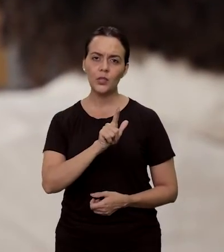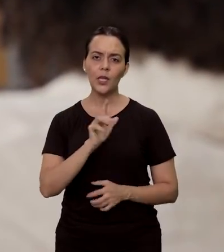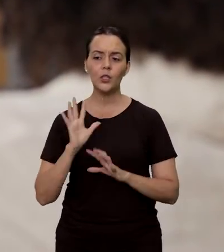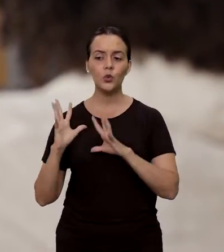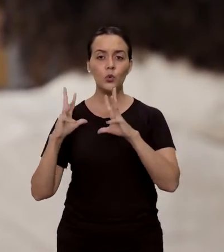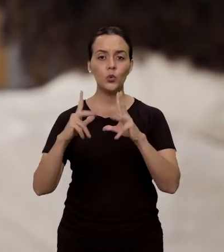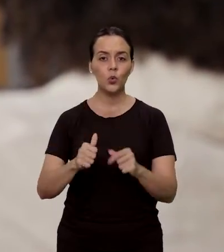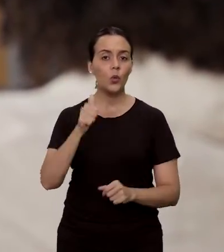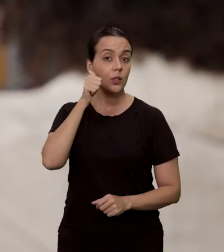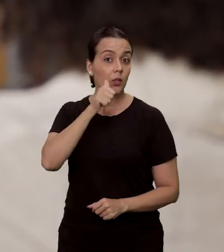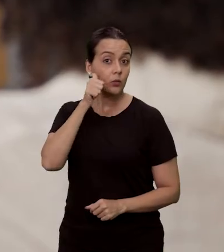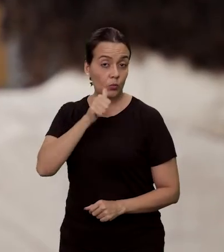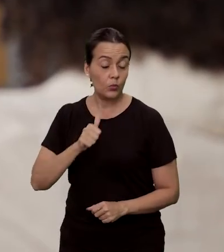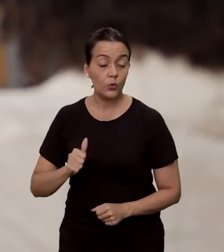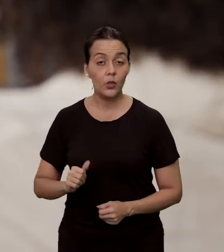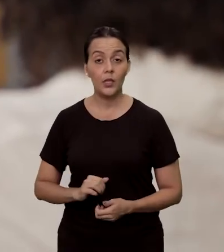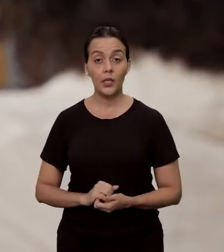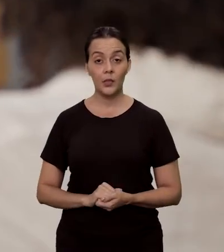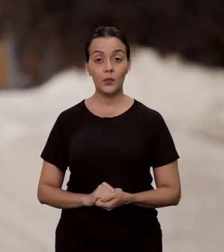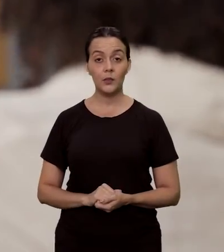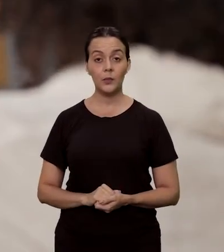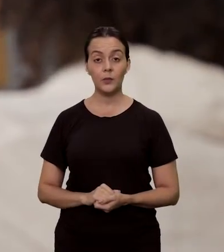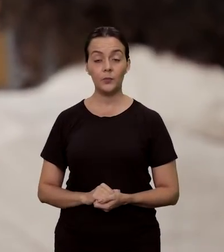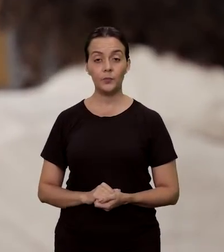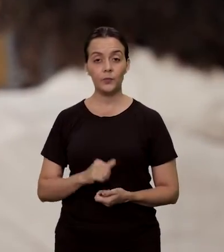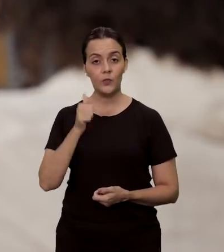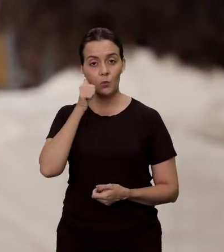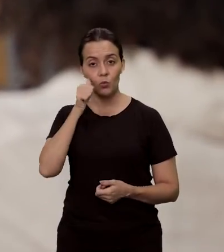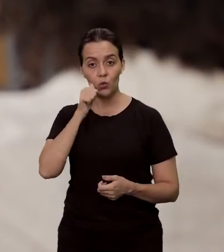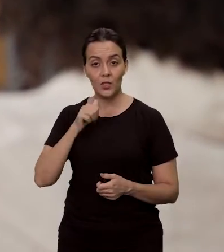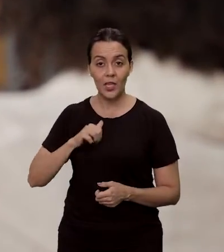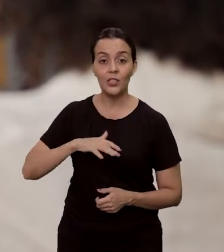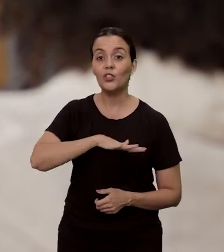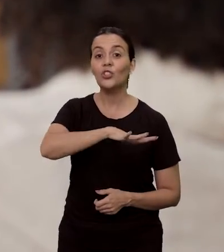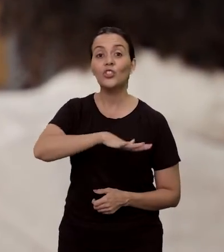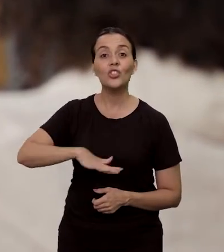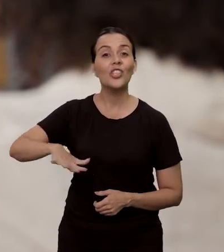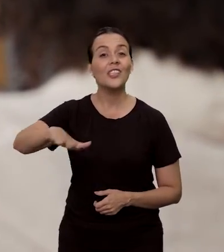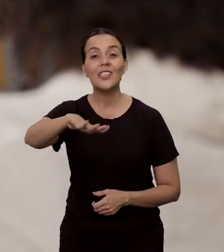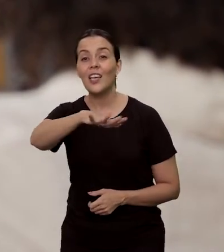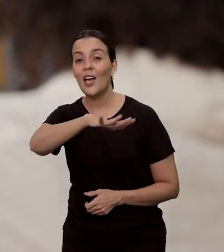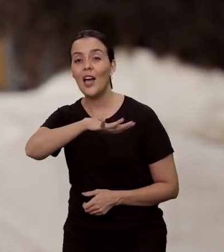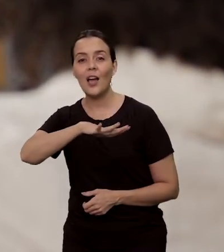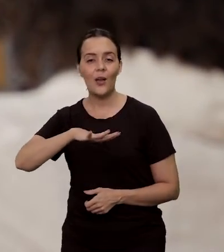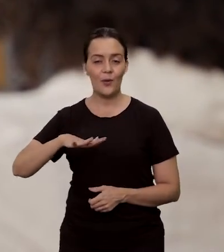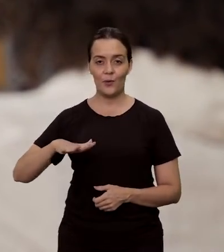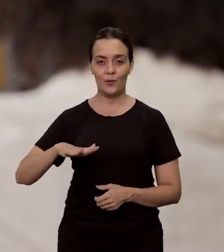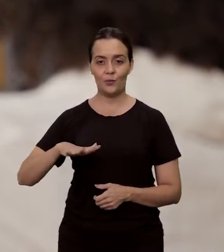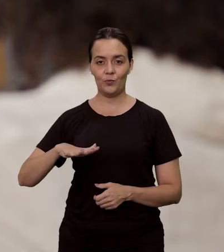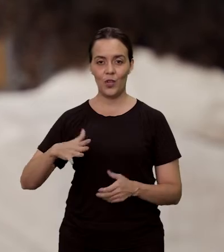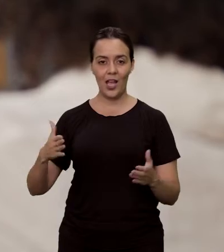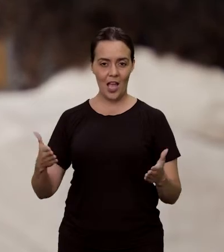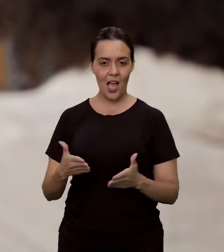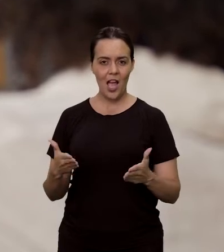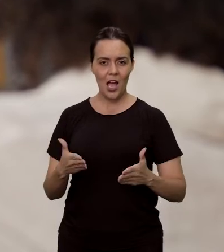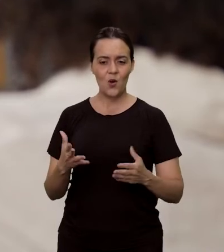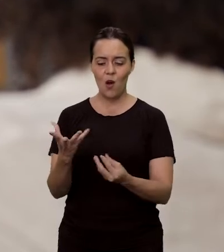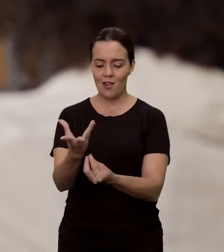essas mulheres e aí estou pensando mulheres mesmo, mulheres num âmbito geral, que têm, que estão nesse lugar, produzindo arte,